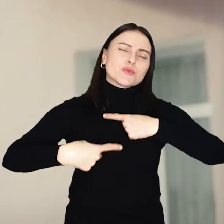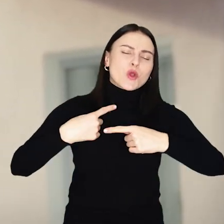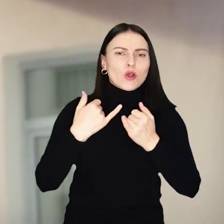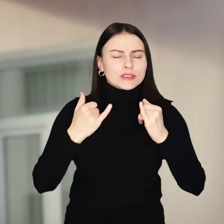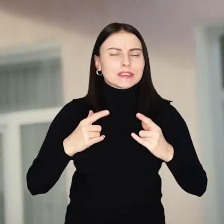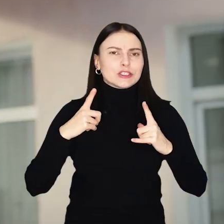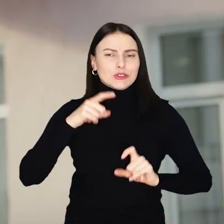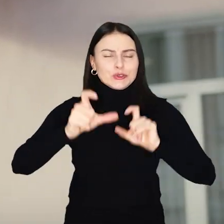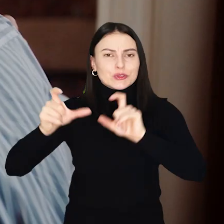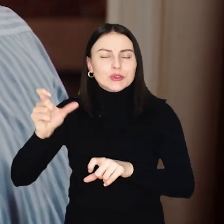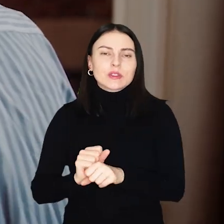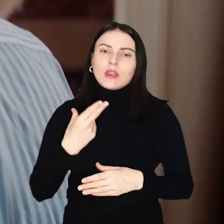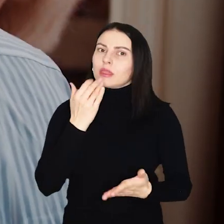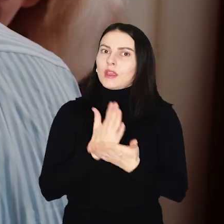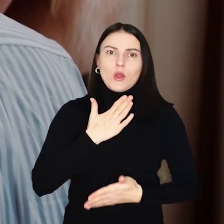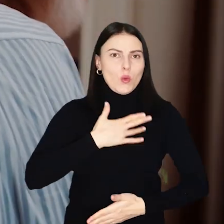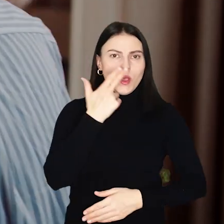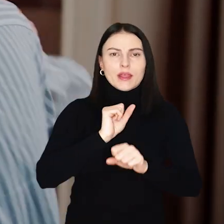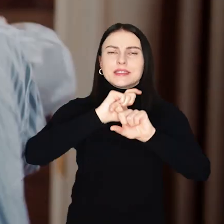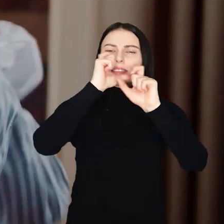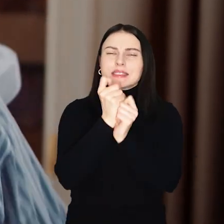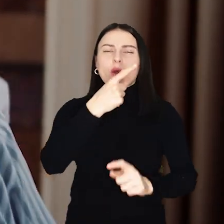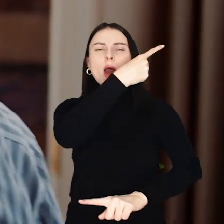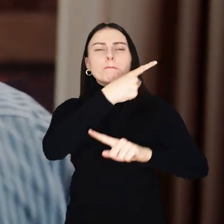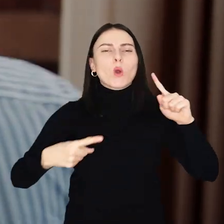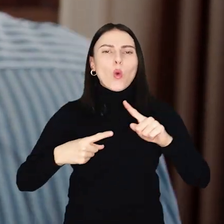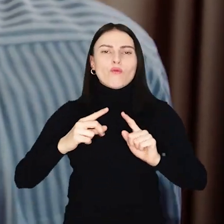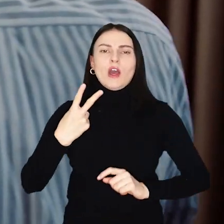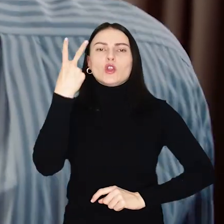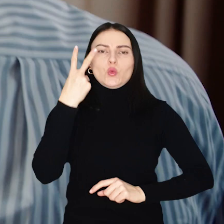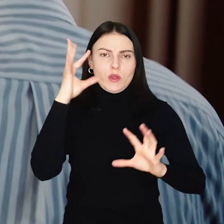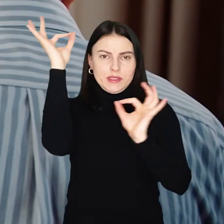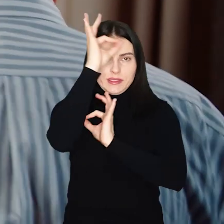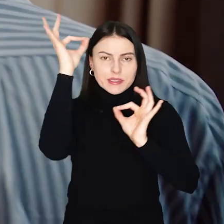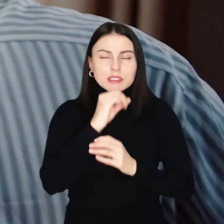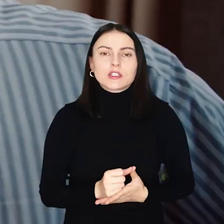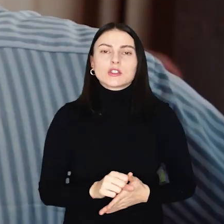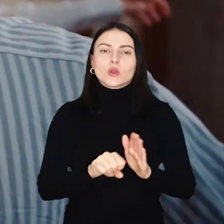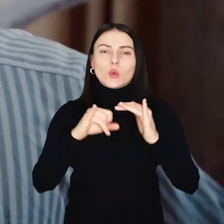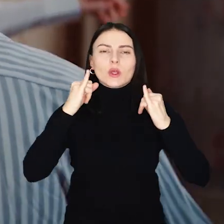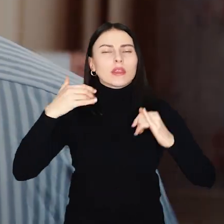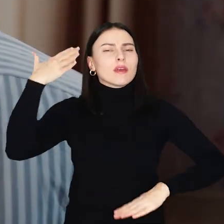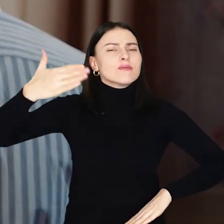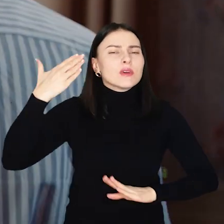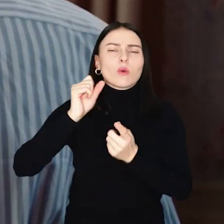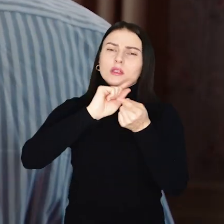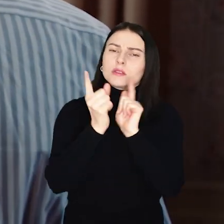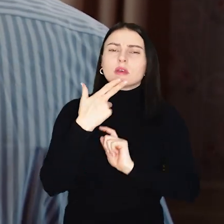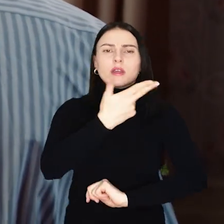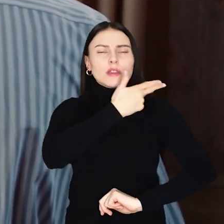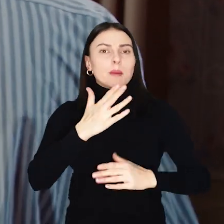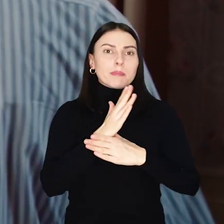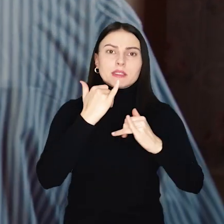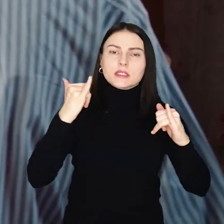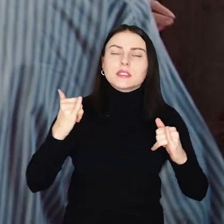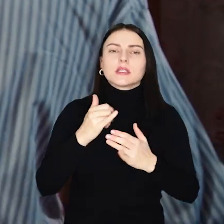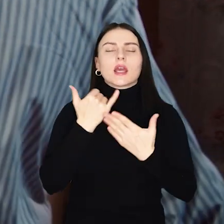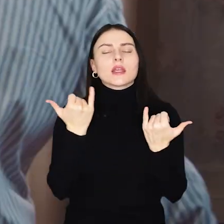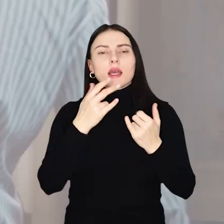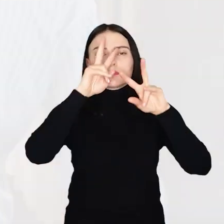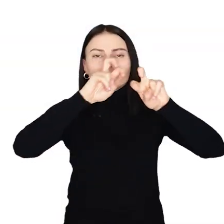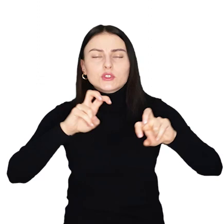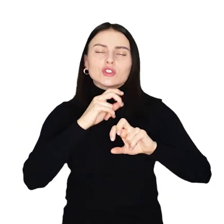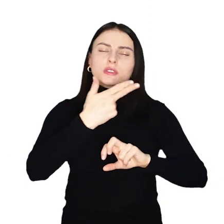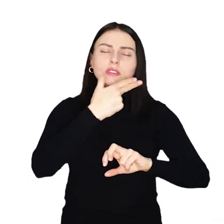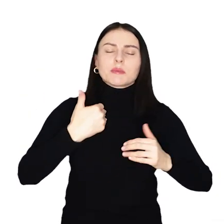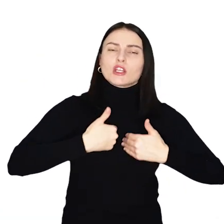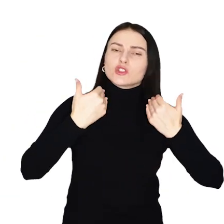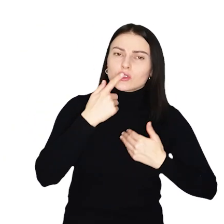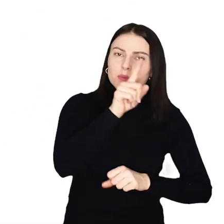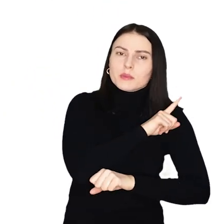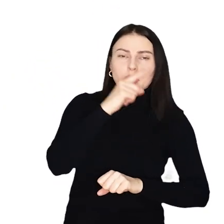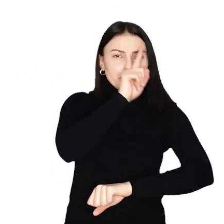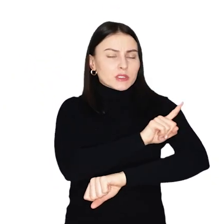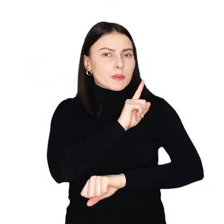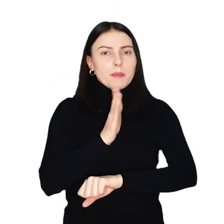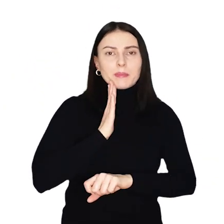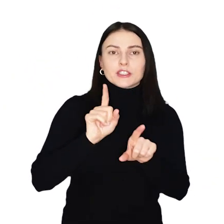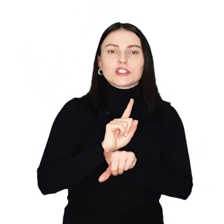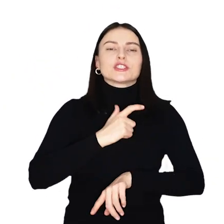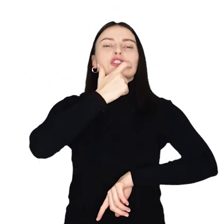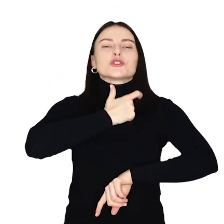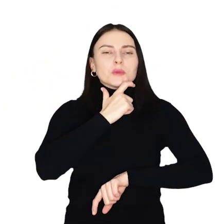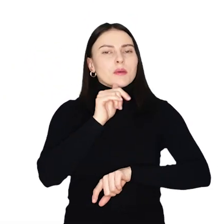Nie tylko w weekend, ale przez całą drugą połowę stycznia. Jak co roku, będzie to czas wypełniony wykładami i spotkaniami z zakresu m.in. profilaktyki zdrowia, edukacji, bezpieczeństwa, psychologii, śmiechoterapii.